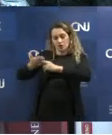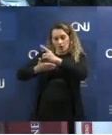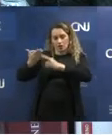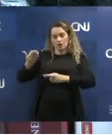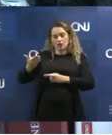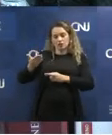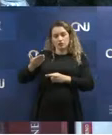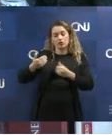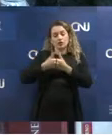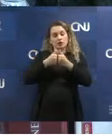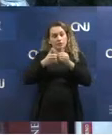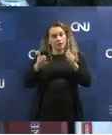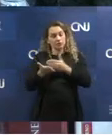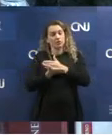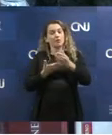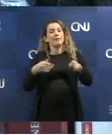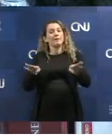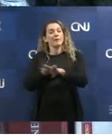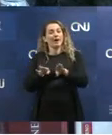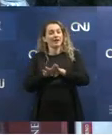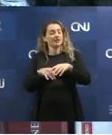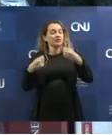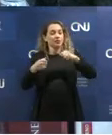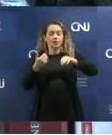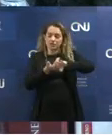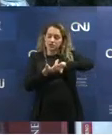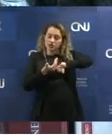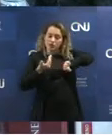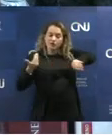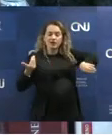em relação ao não afastamento da unidade por diversas razões aqui já trazidas,